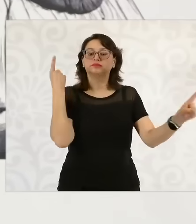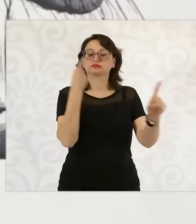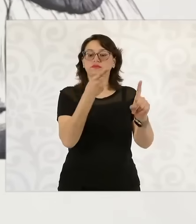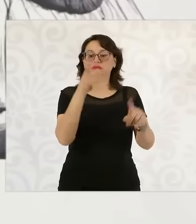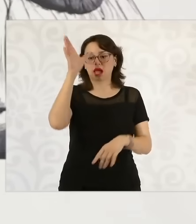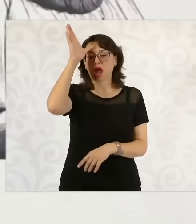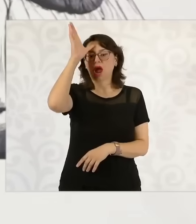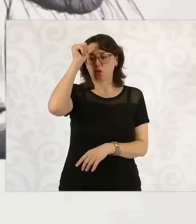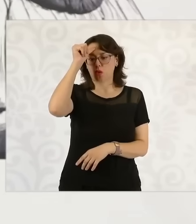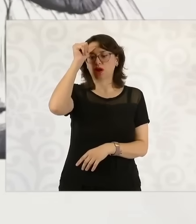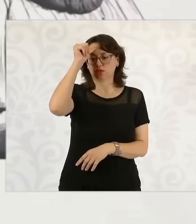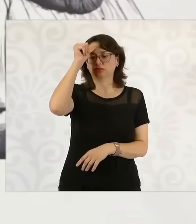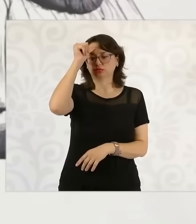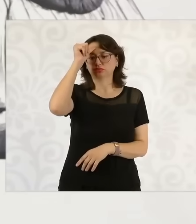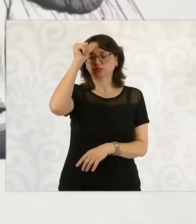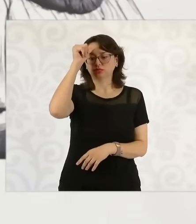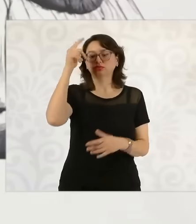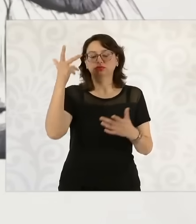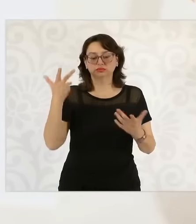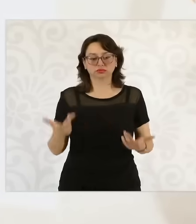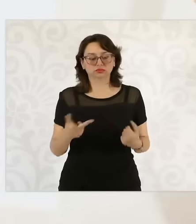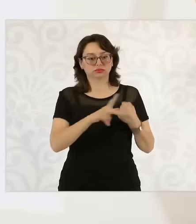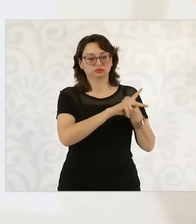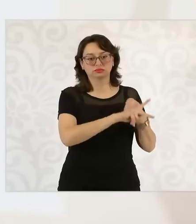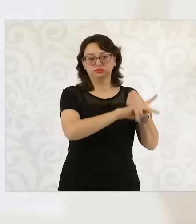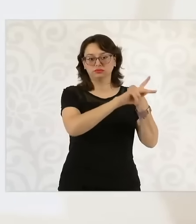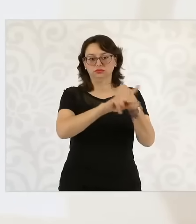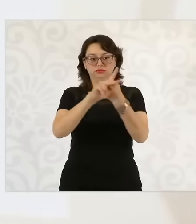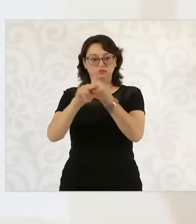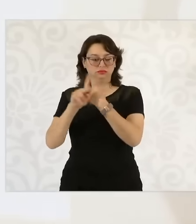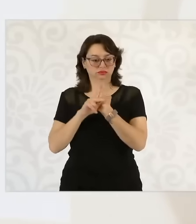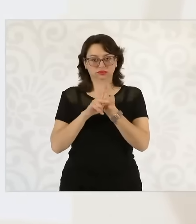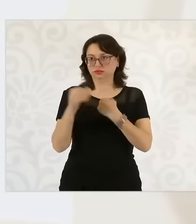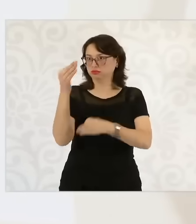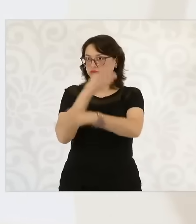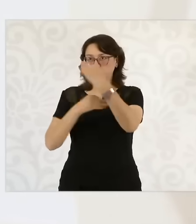haber no solamente con cualquier país del mundo sino particularmente con los Estados Unidos